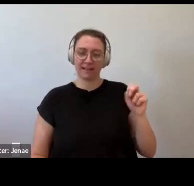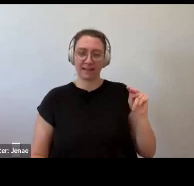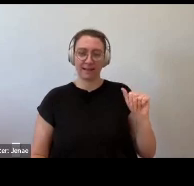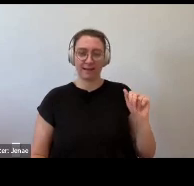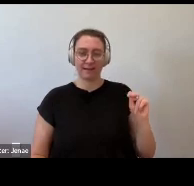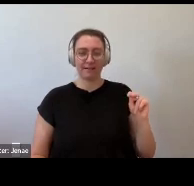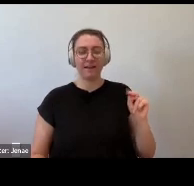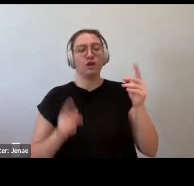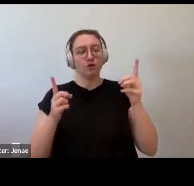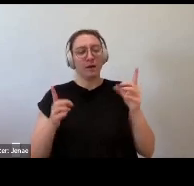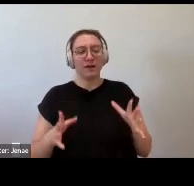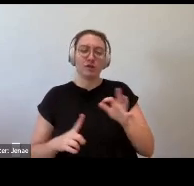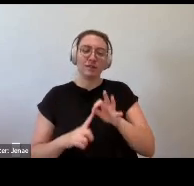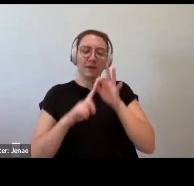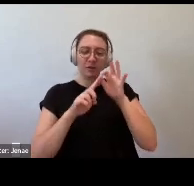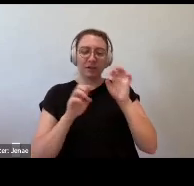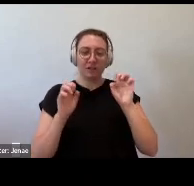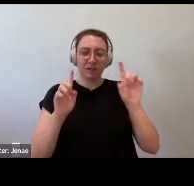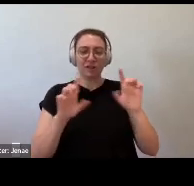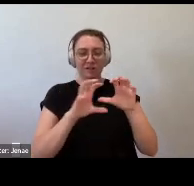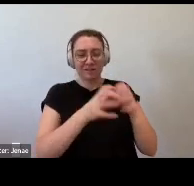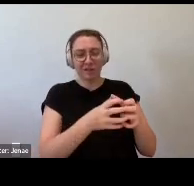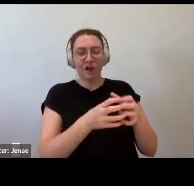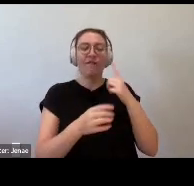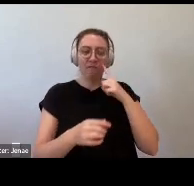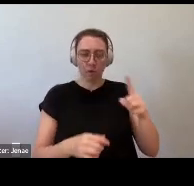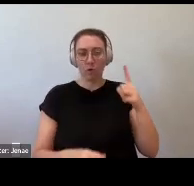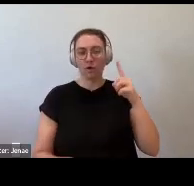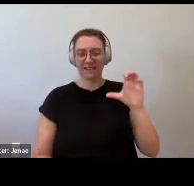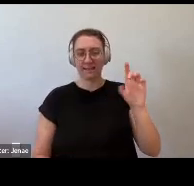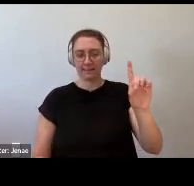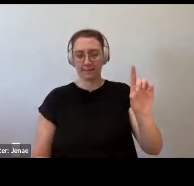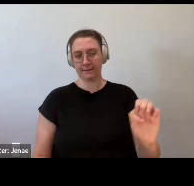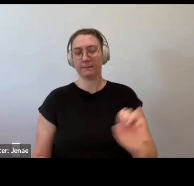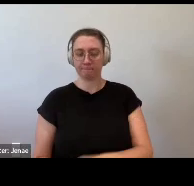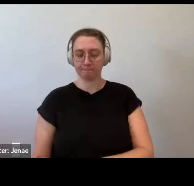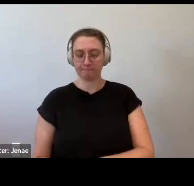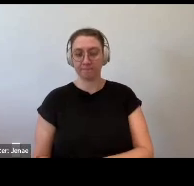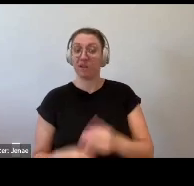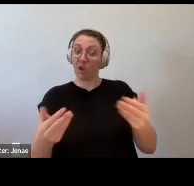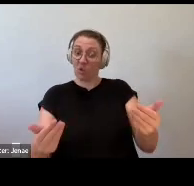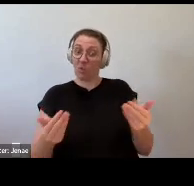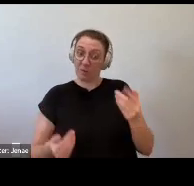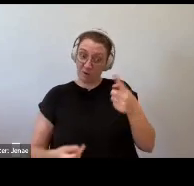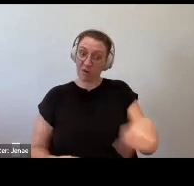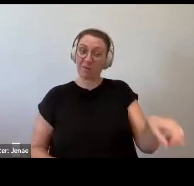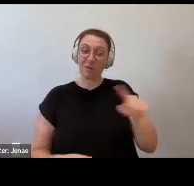división de educación especial del Departamento de Educación de California (CDE) y les doy la bienvenida a la